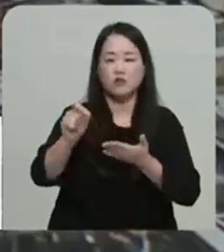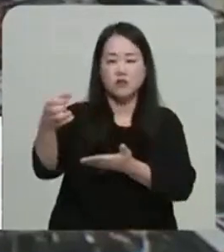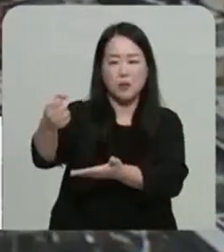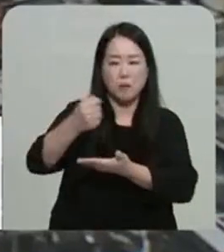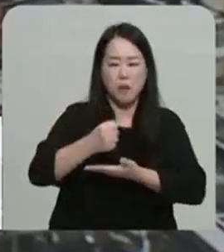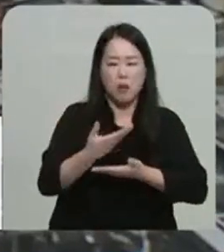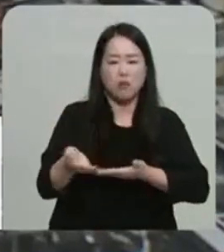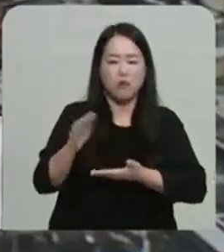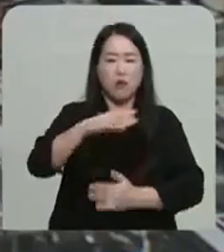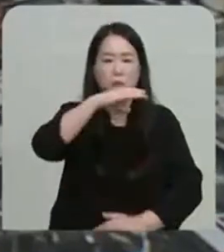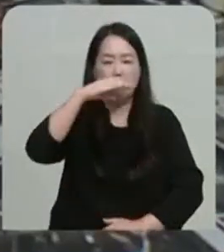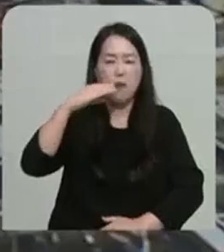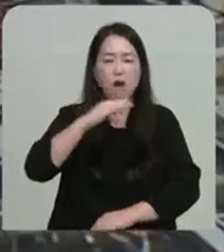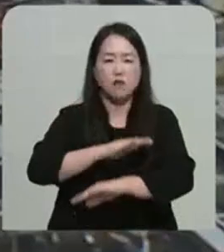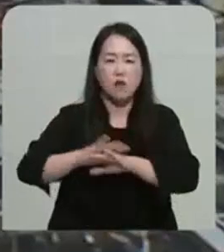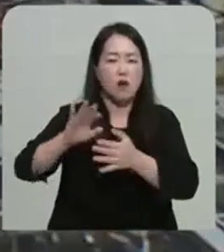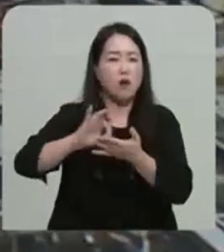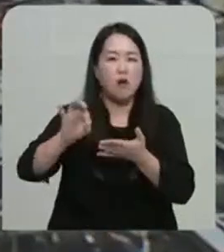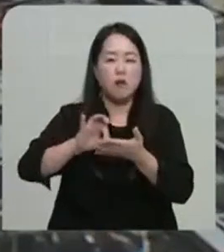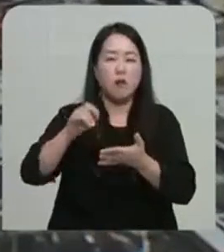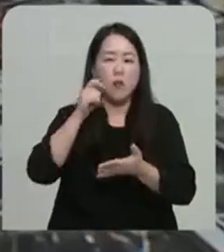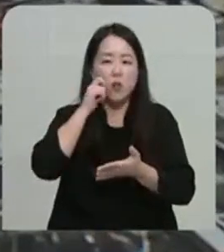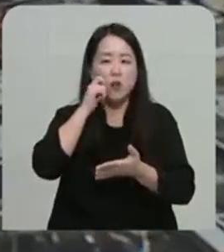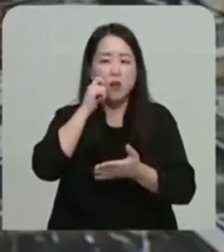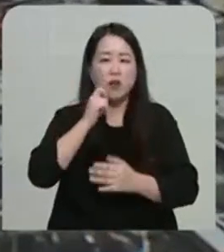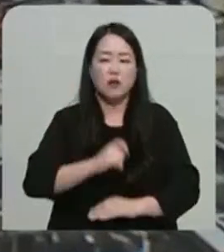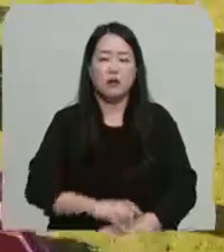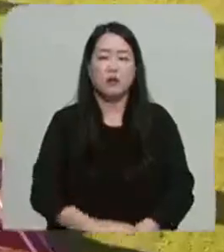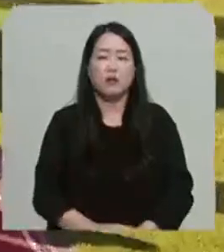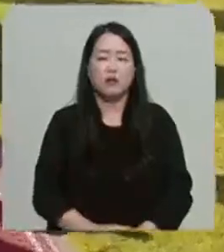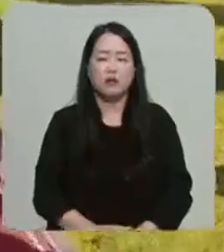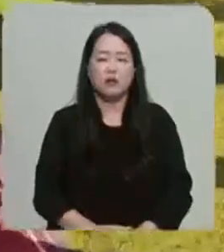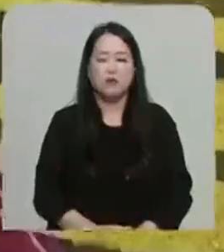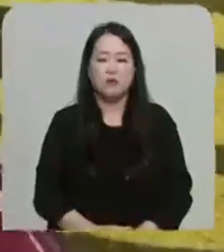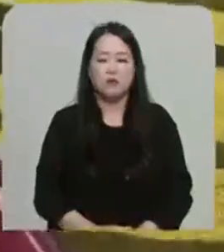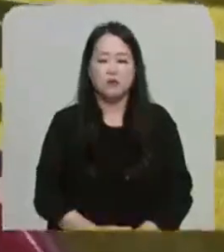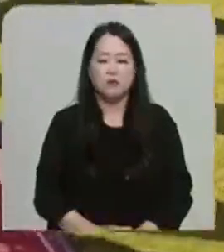박웅 기자가 보도합니다.